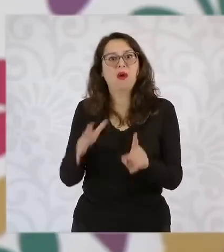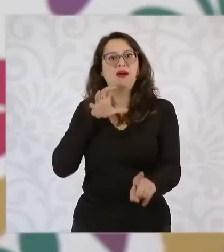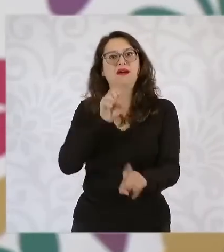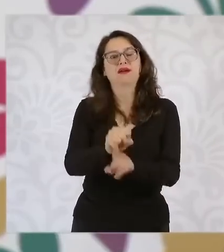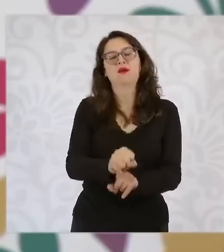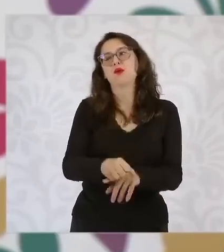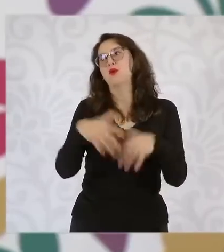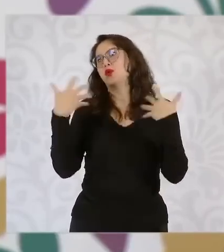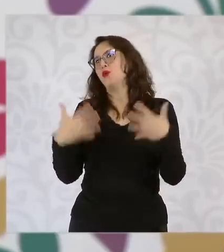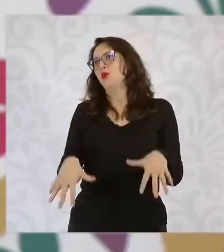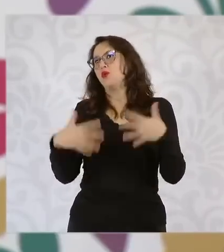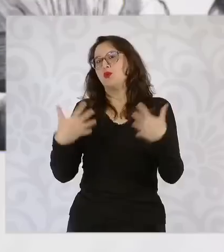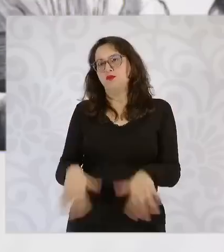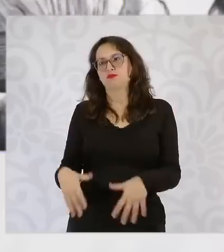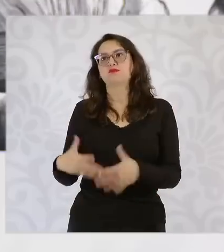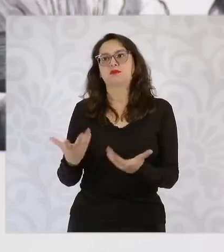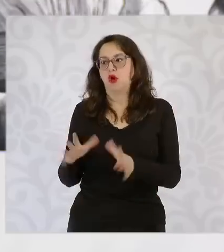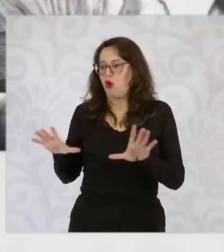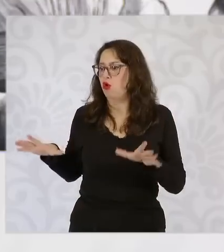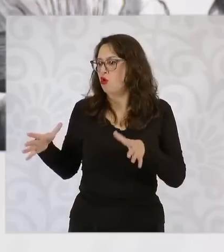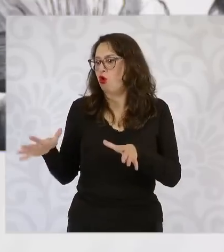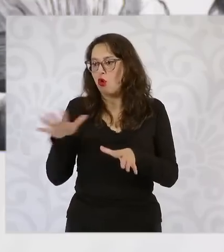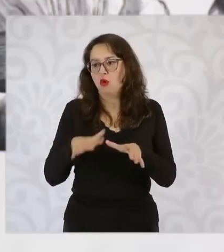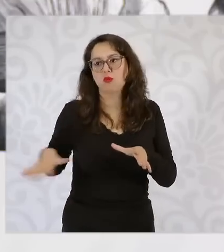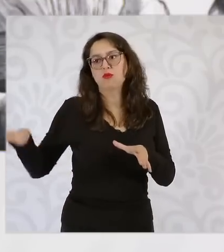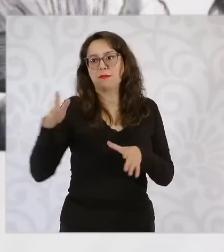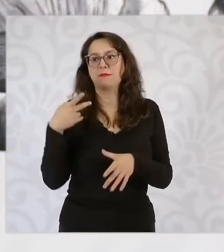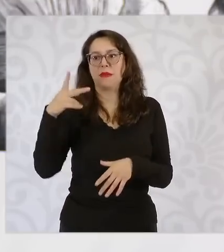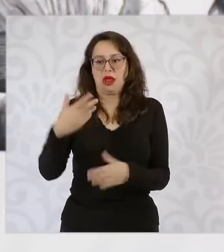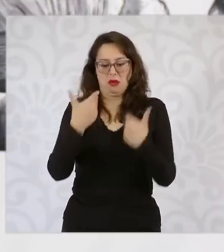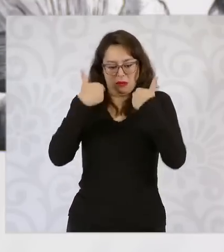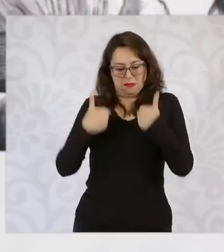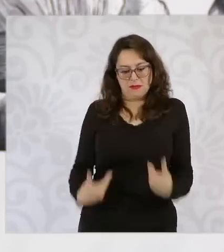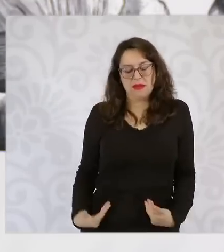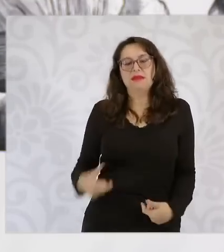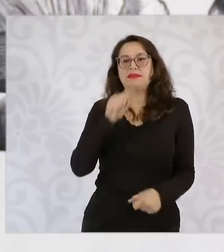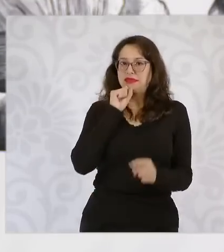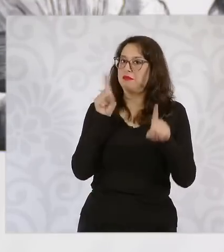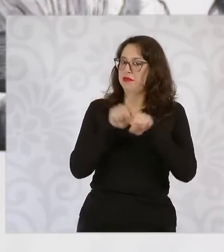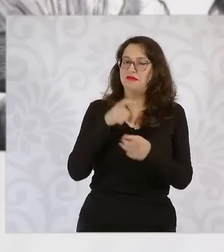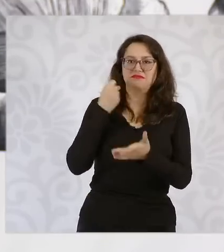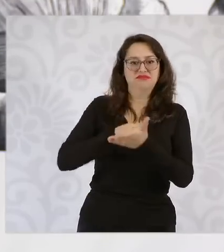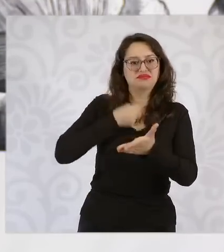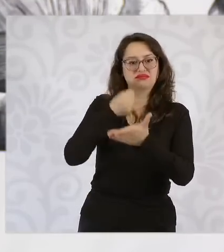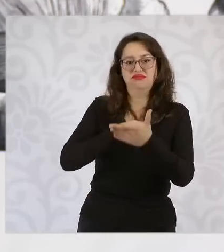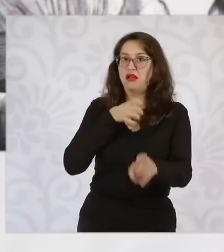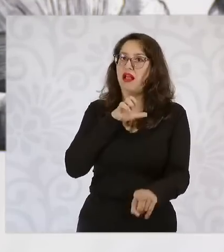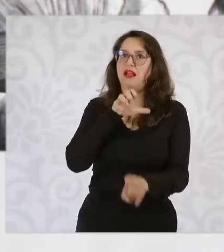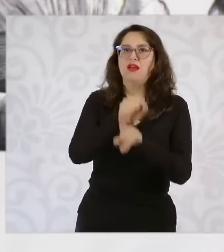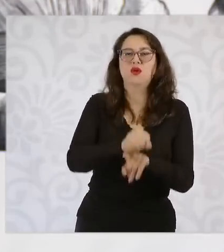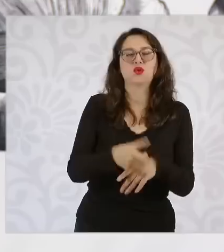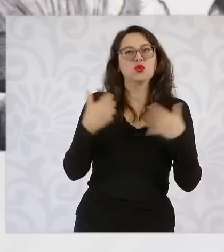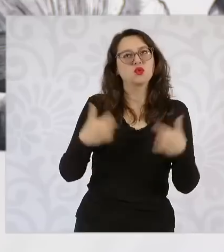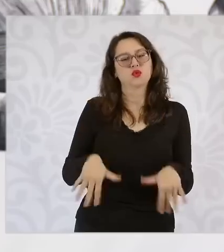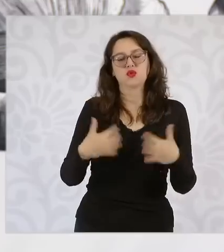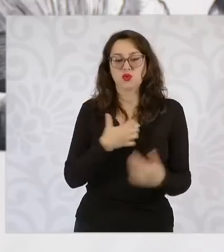historia personal de lucha por la defensa de la soberanía energética Bueno pues pasamos a